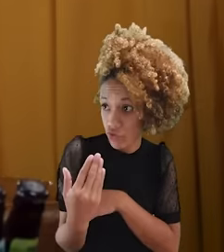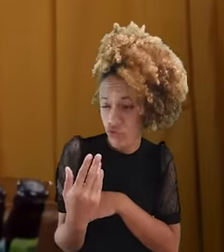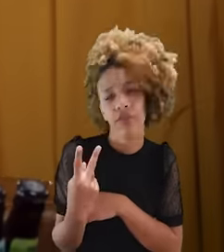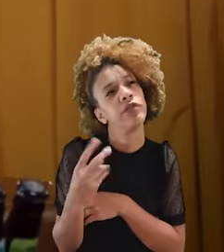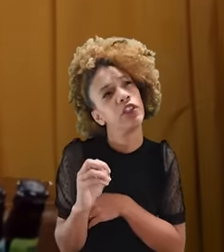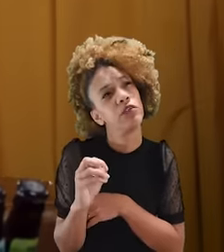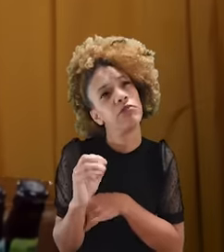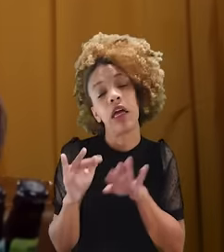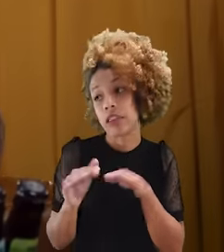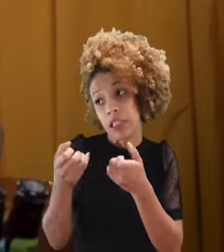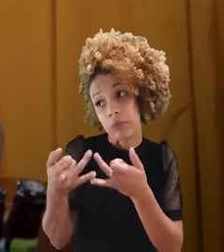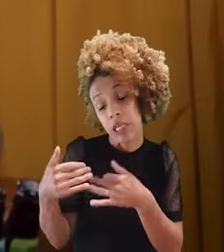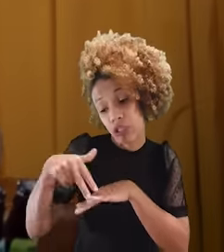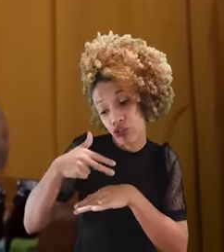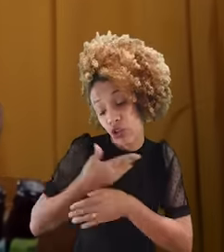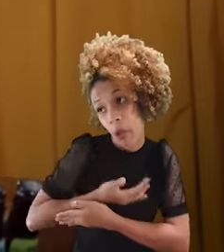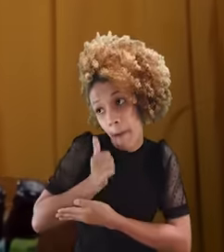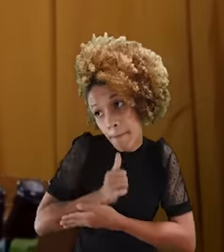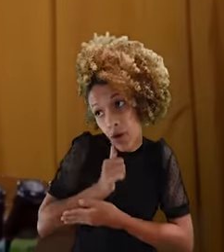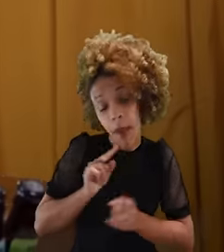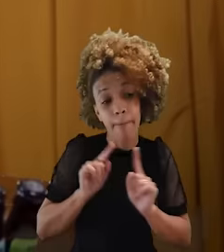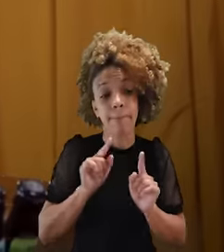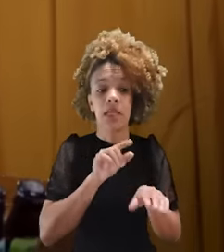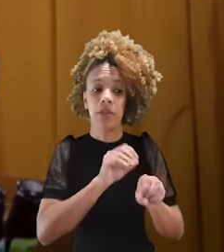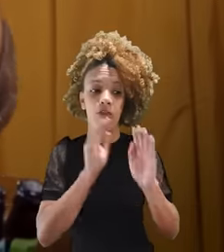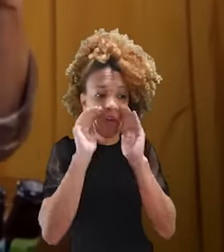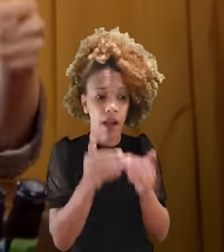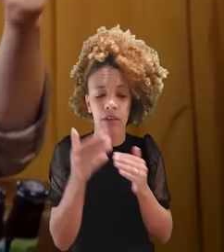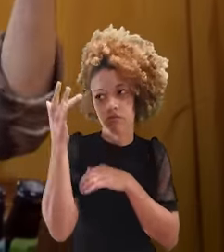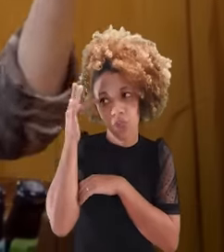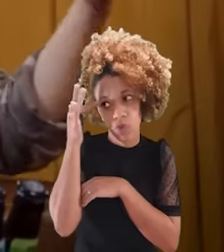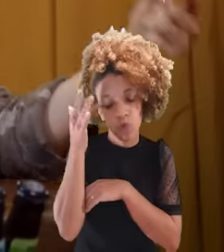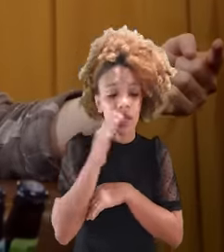apesar de se falar de boneca ele é um espetáculo para adultos pelo qual as crianças também se